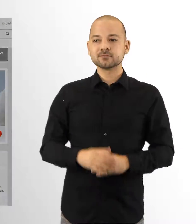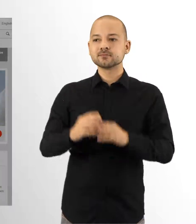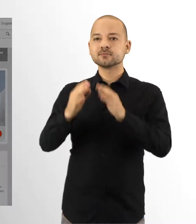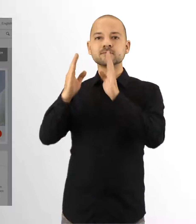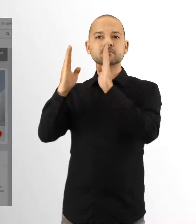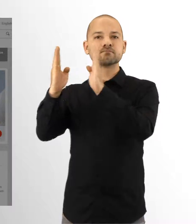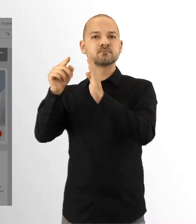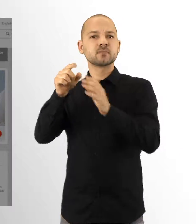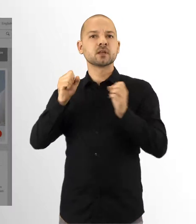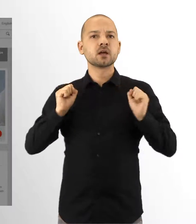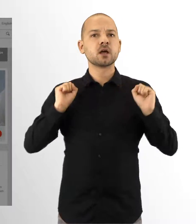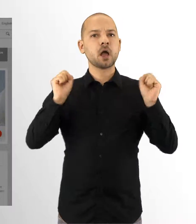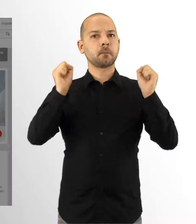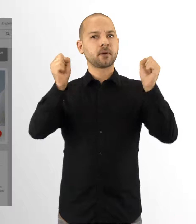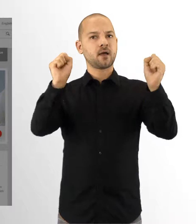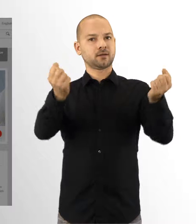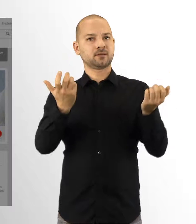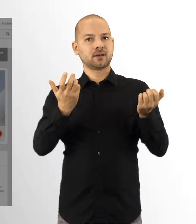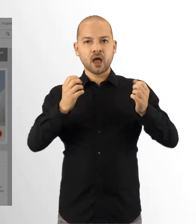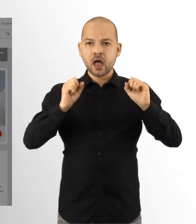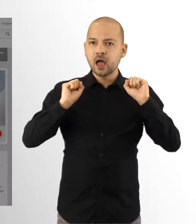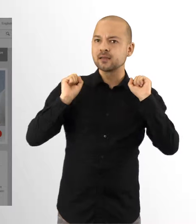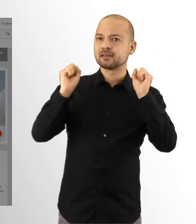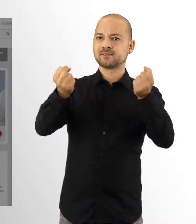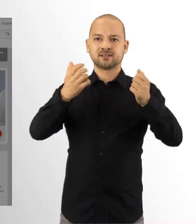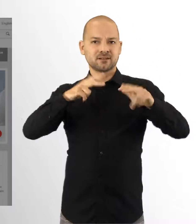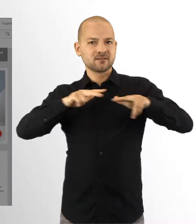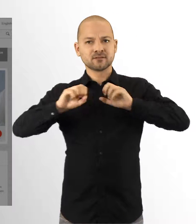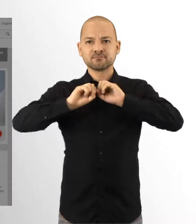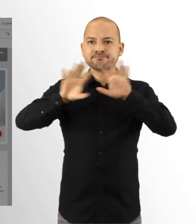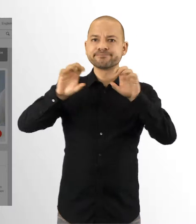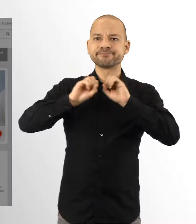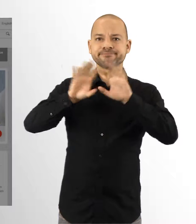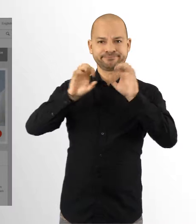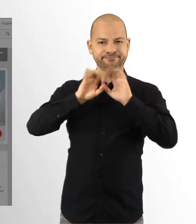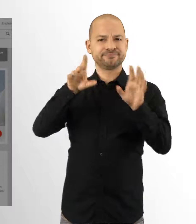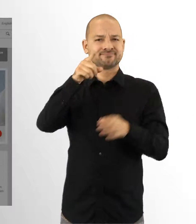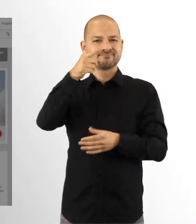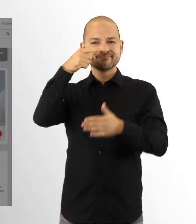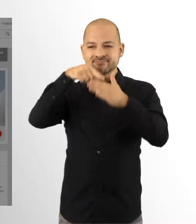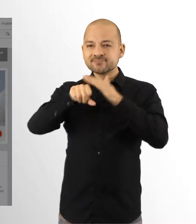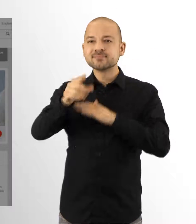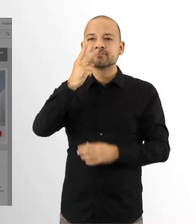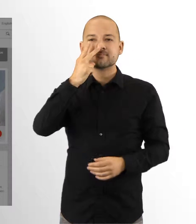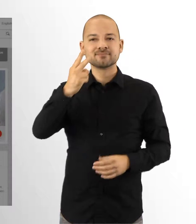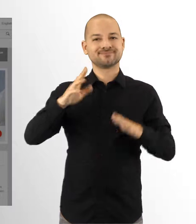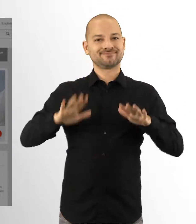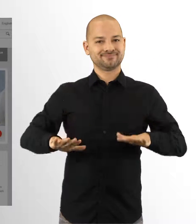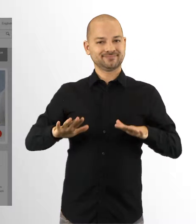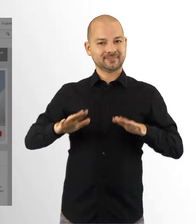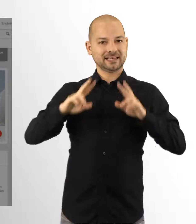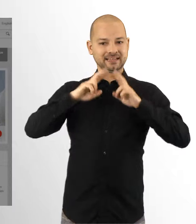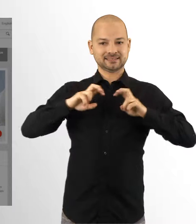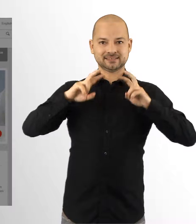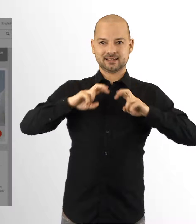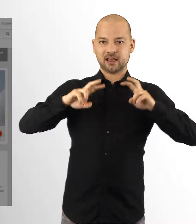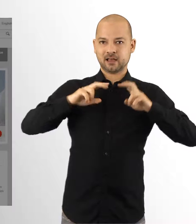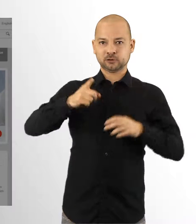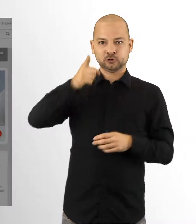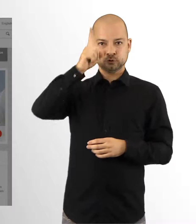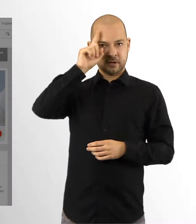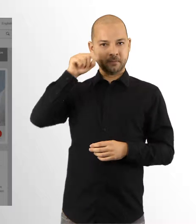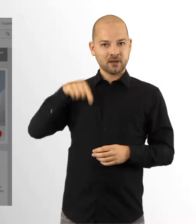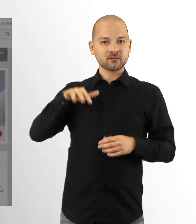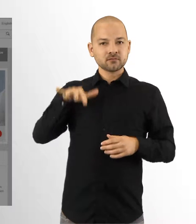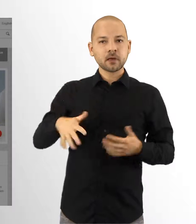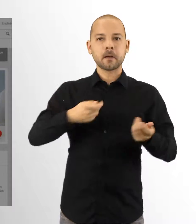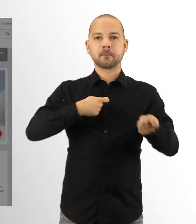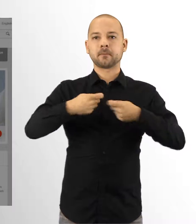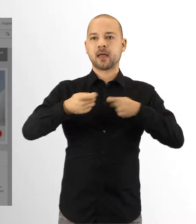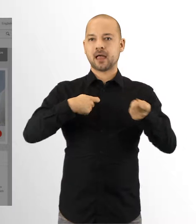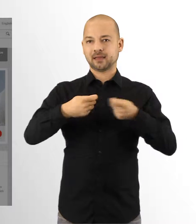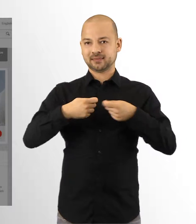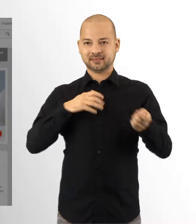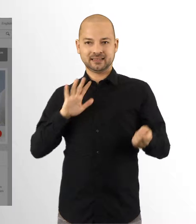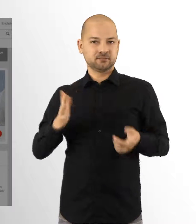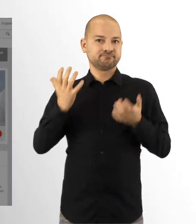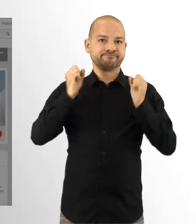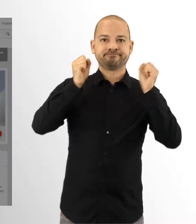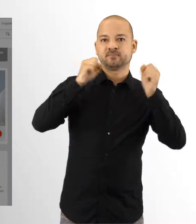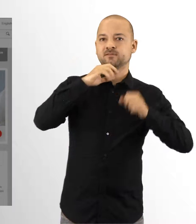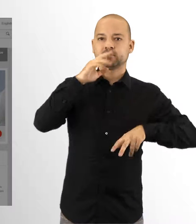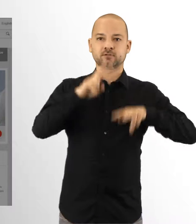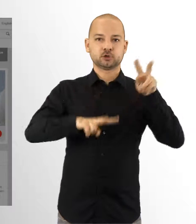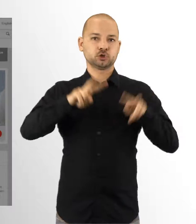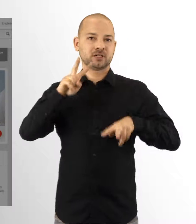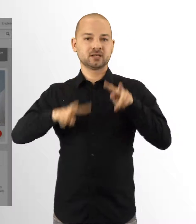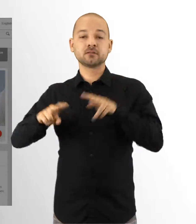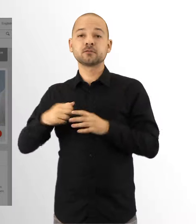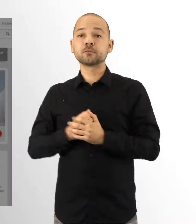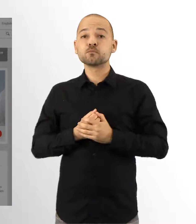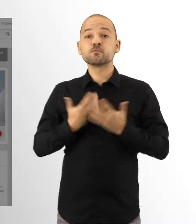Unter „Kampagnen & Aktivitäten“ erfahren Sie mehr über die Marketing-Maßnahmen von „Research in Germany“ und